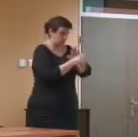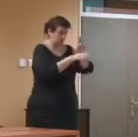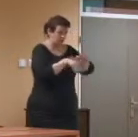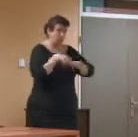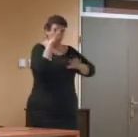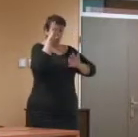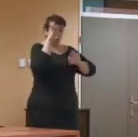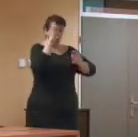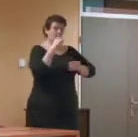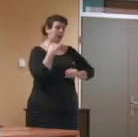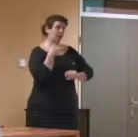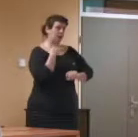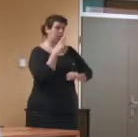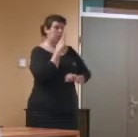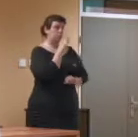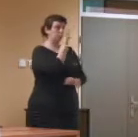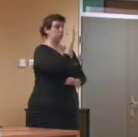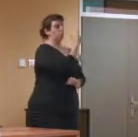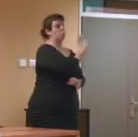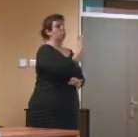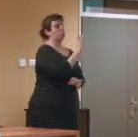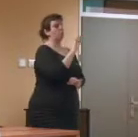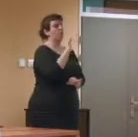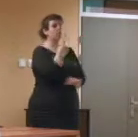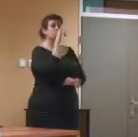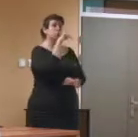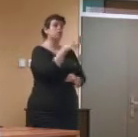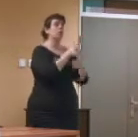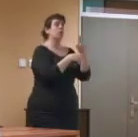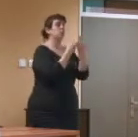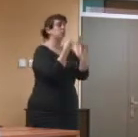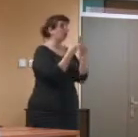y por eso hay que ordenarlo, y esa es la aportación que he hecho en el libro